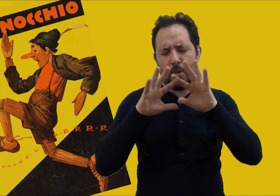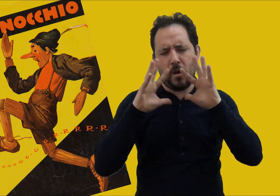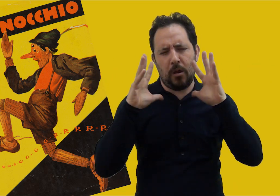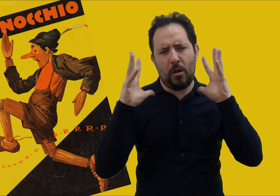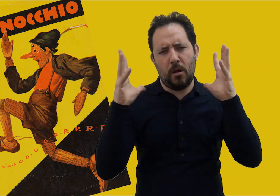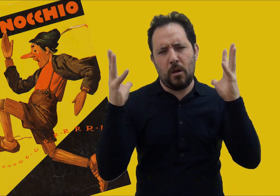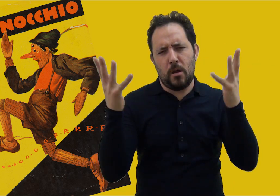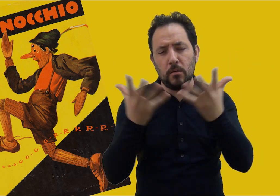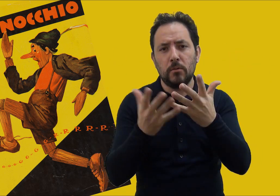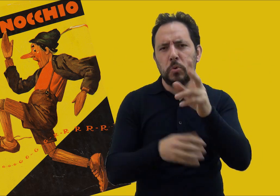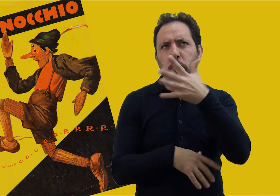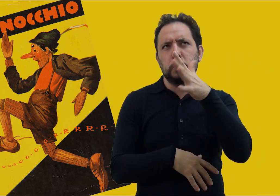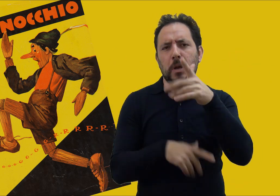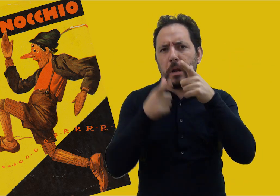in moltissime lingue, 250 circa.